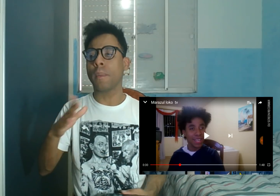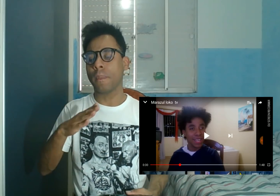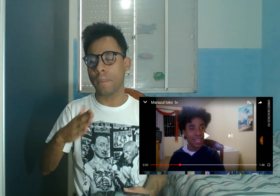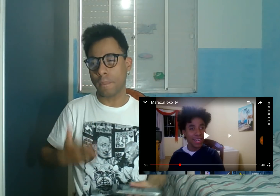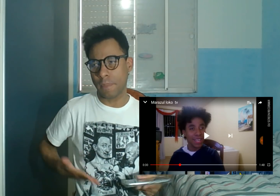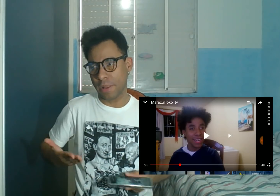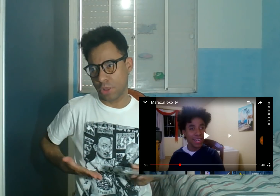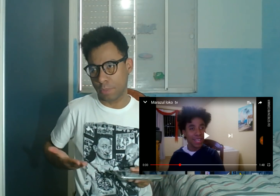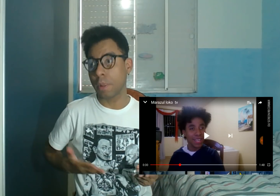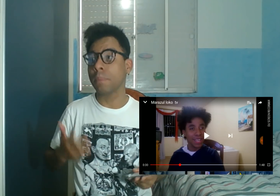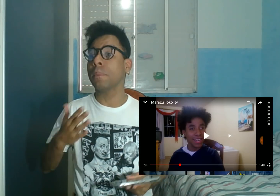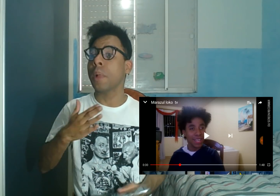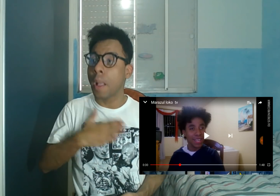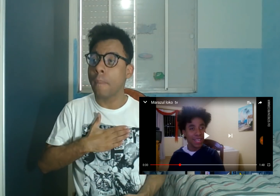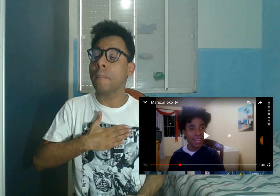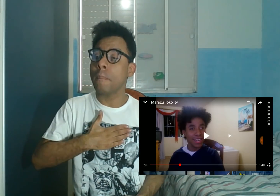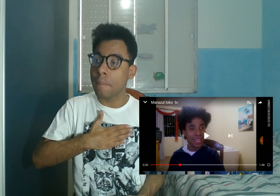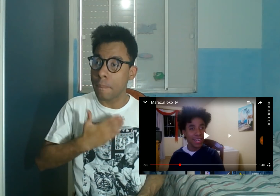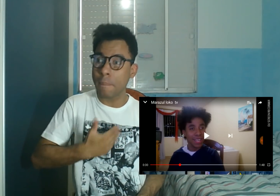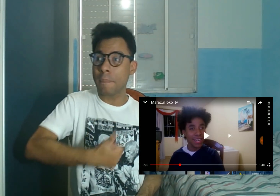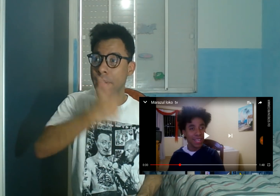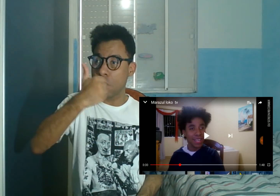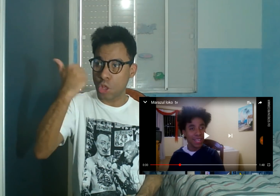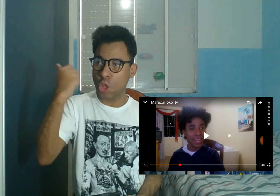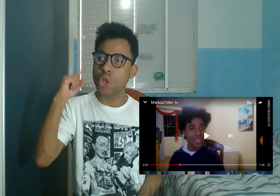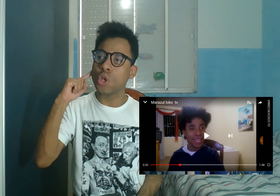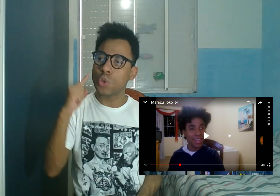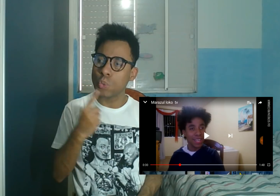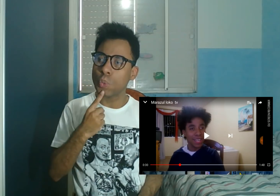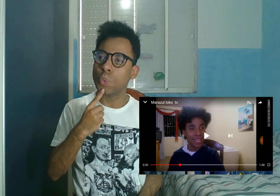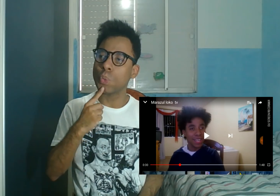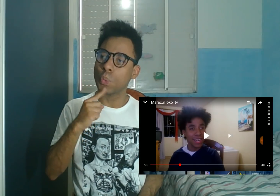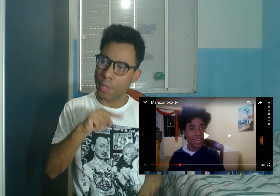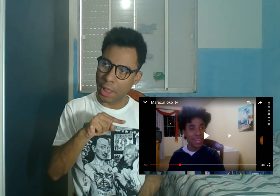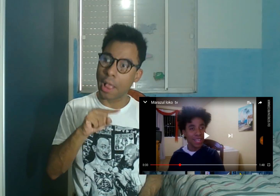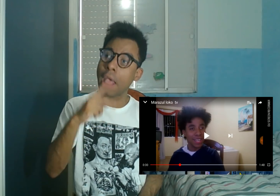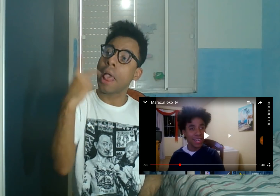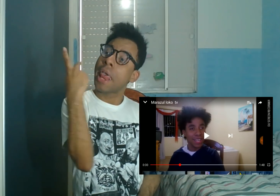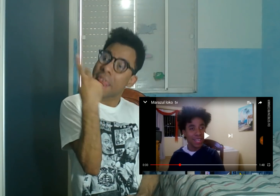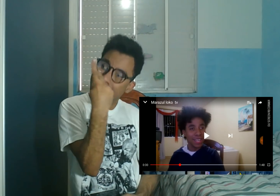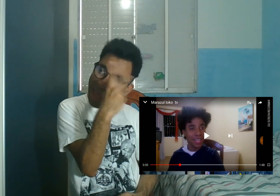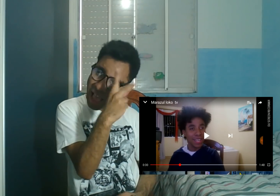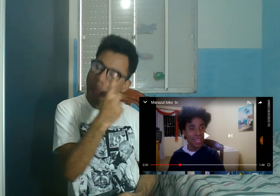minha empregada , meu melhor amigo é surdo! dela é mãe.